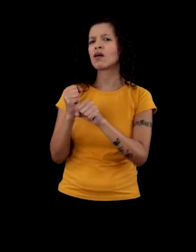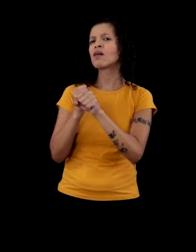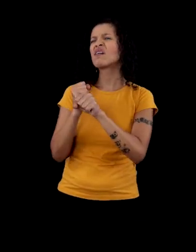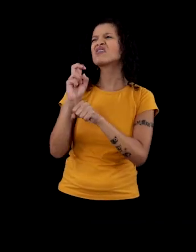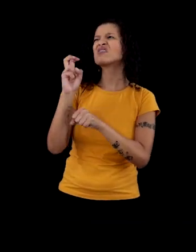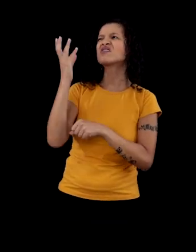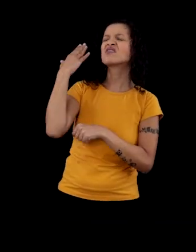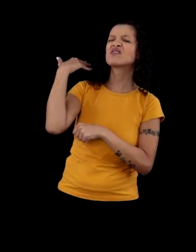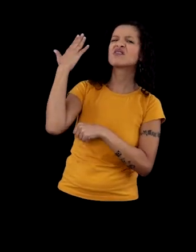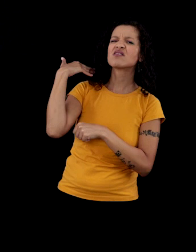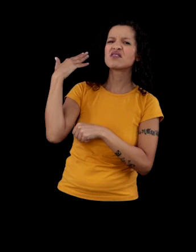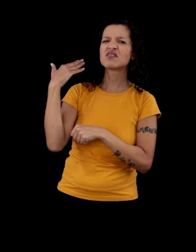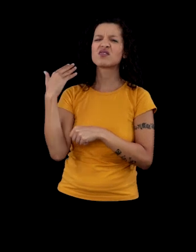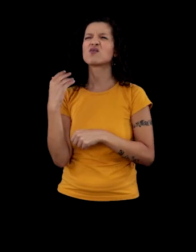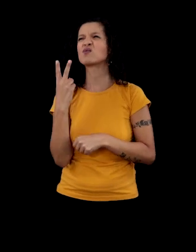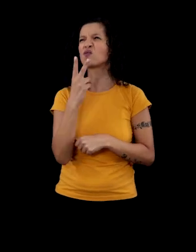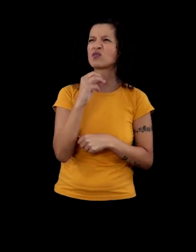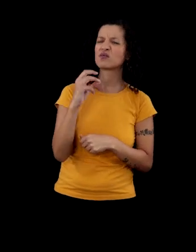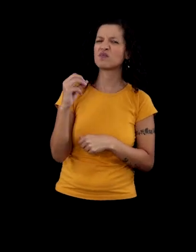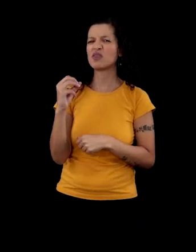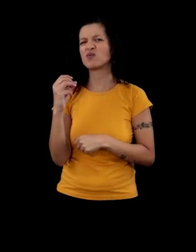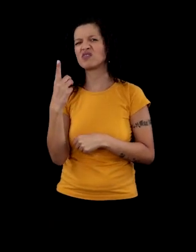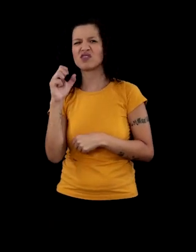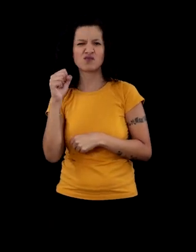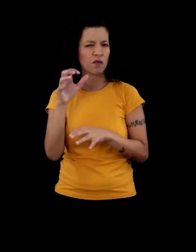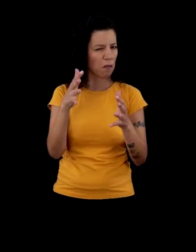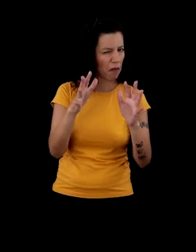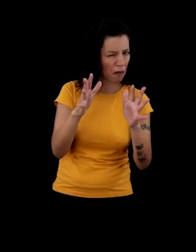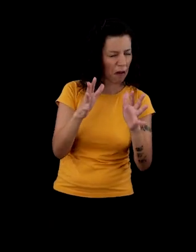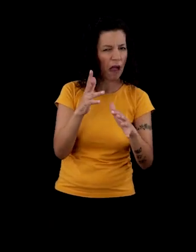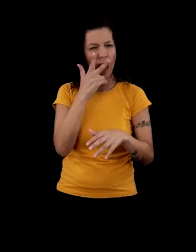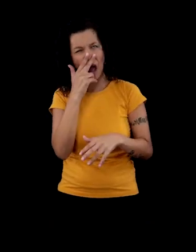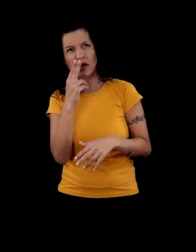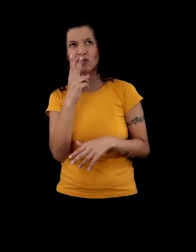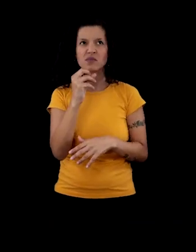uns cinco anos atrás, 2018 se não me engano –